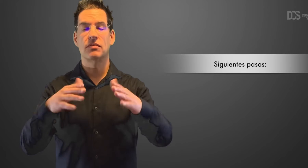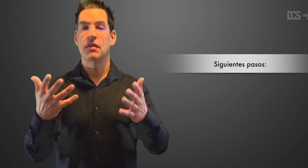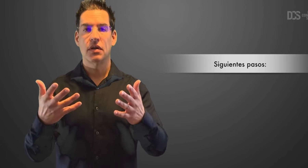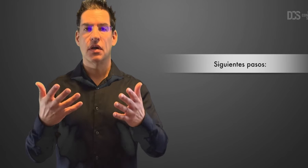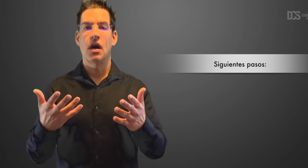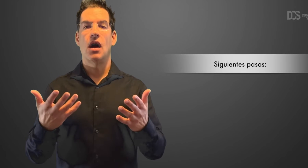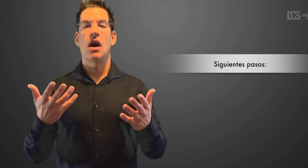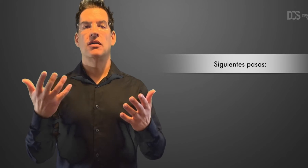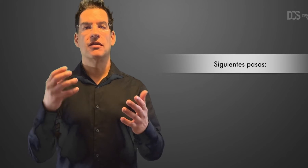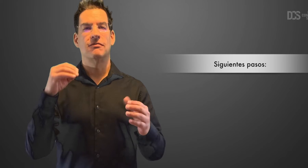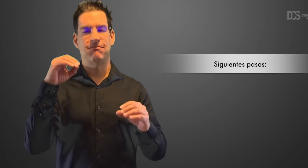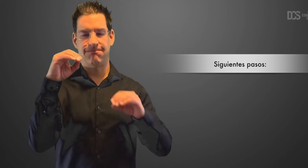Siguientes pasos: